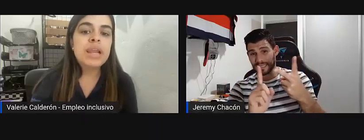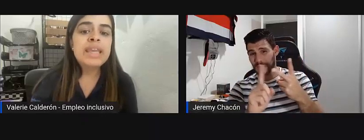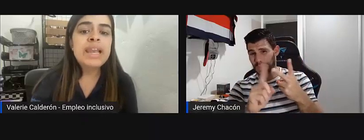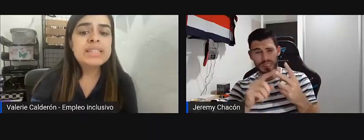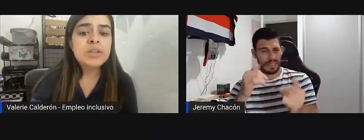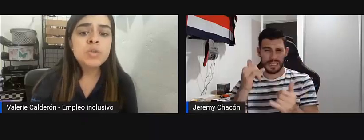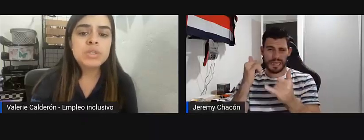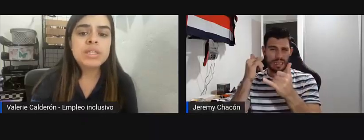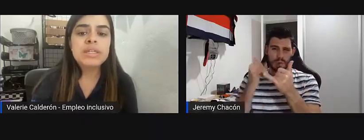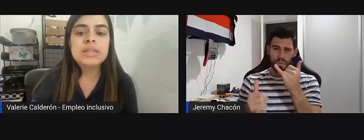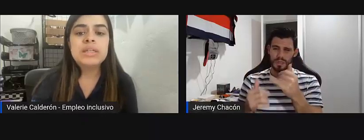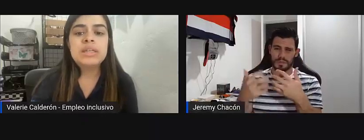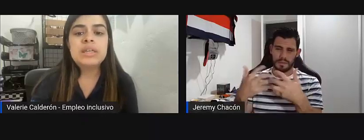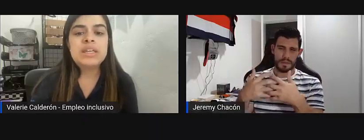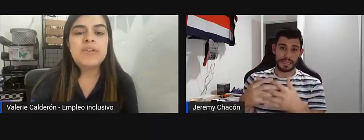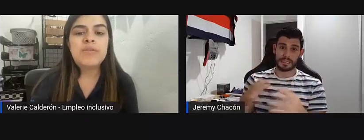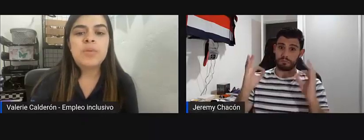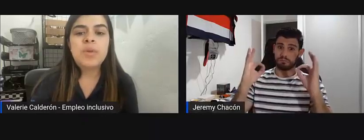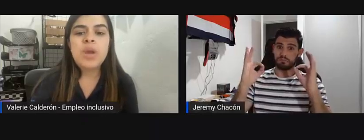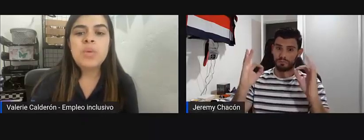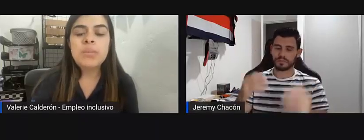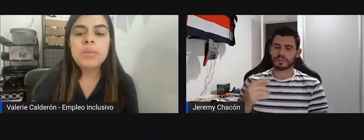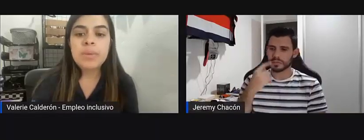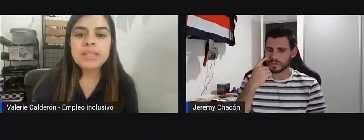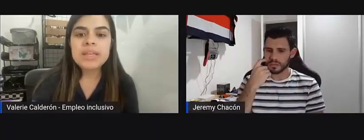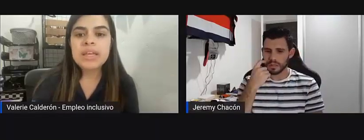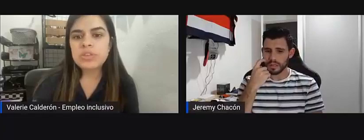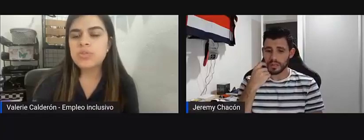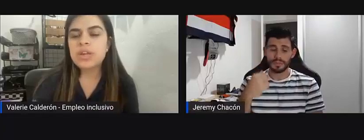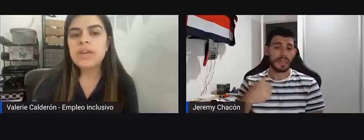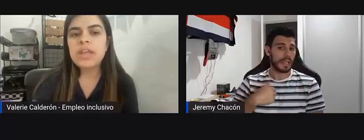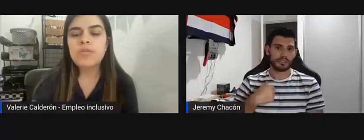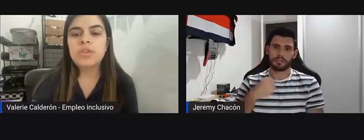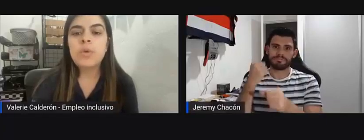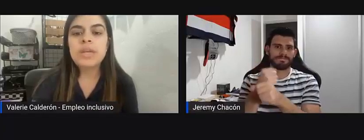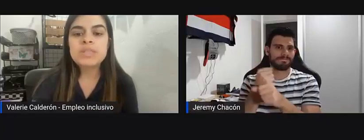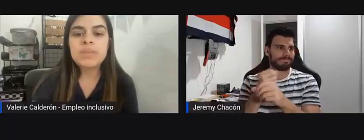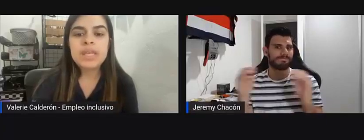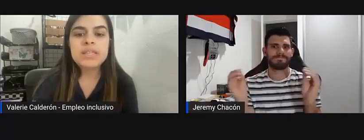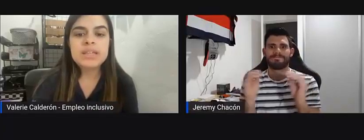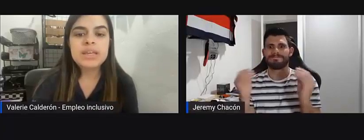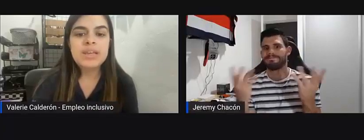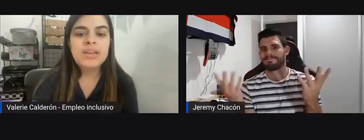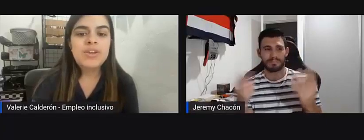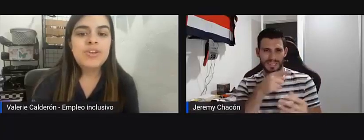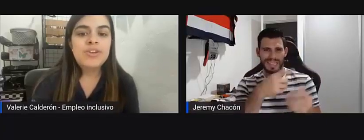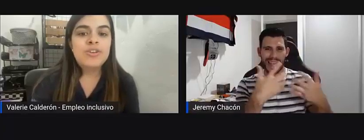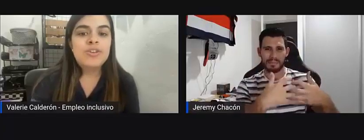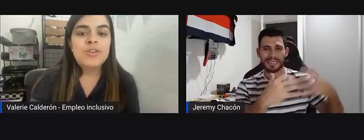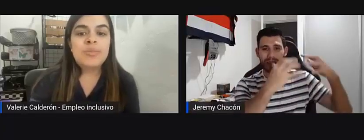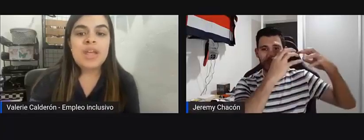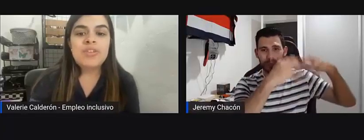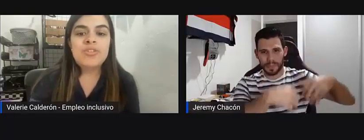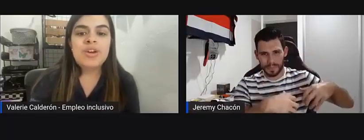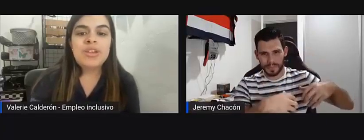y la segunda que ya fue como la última empresa que Yo trabajé que fue una buena experiencia verdad yo